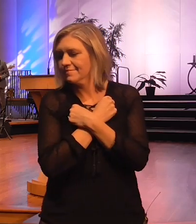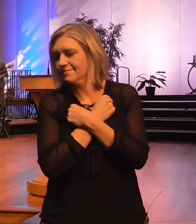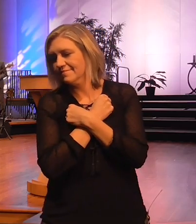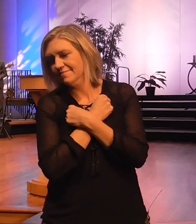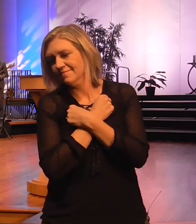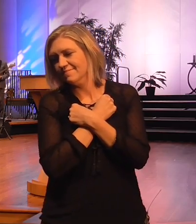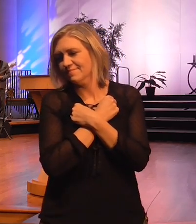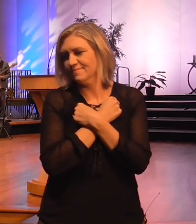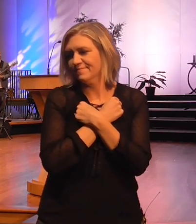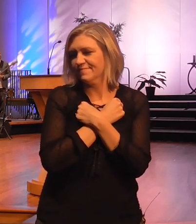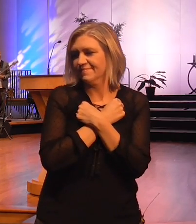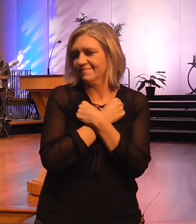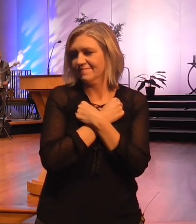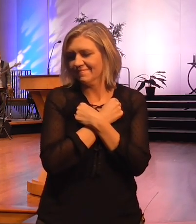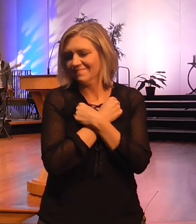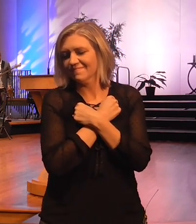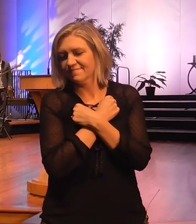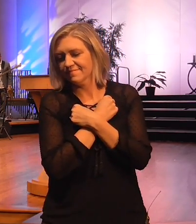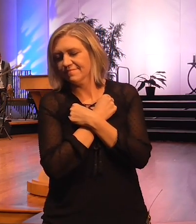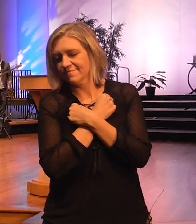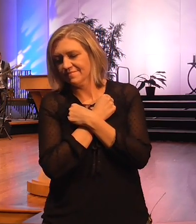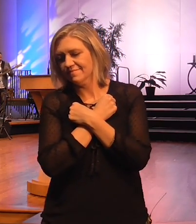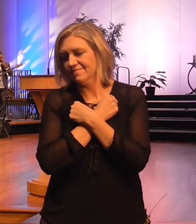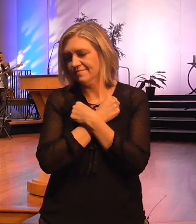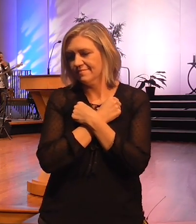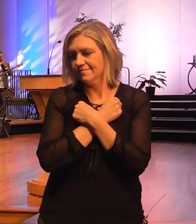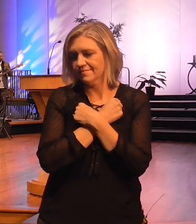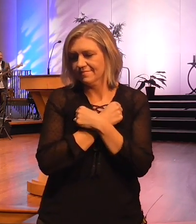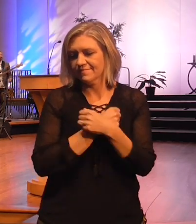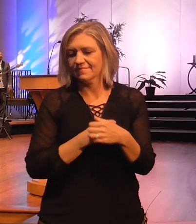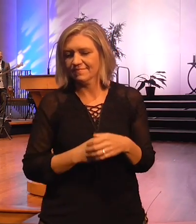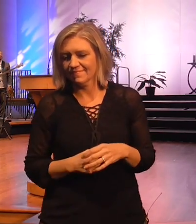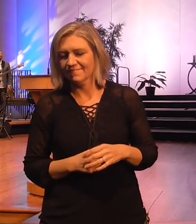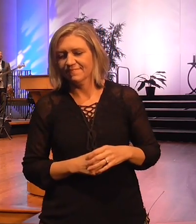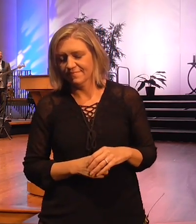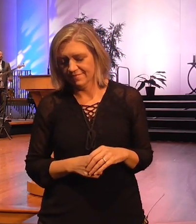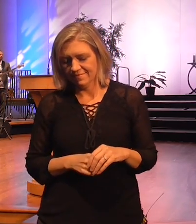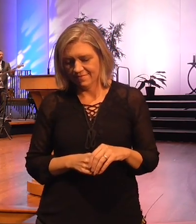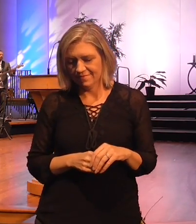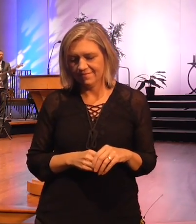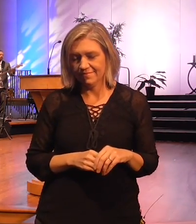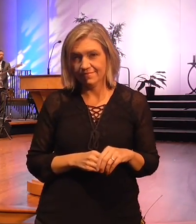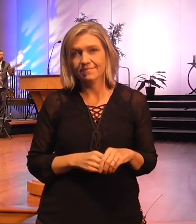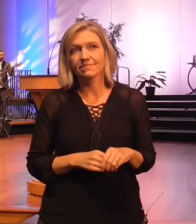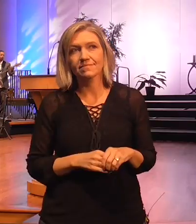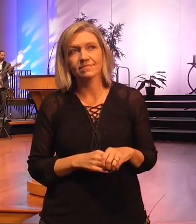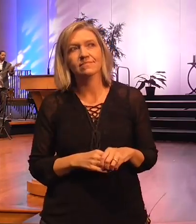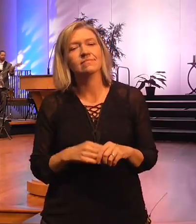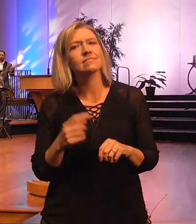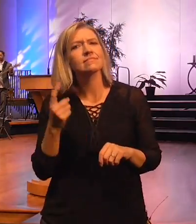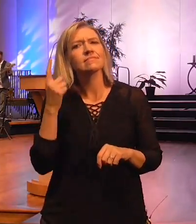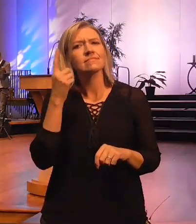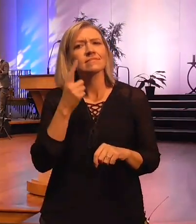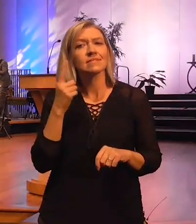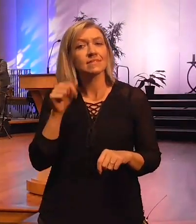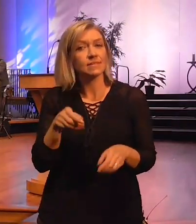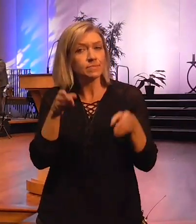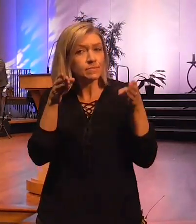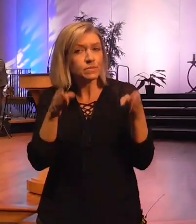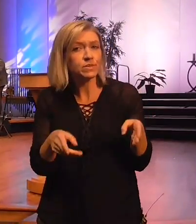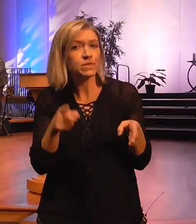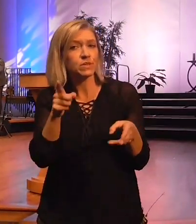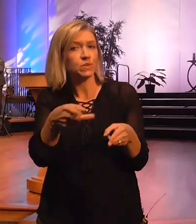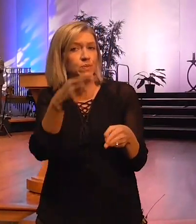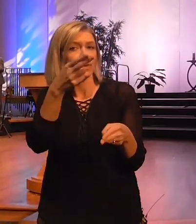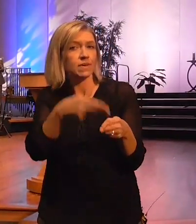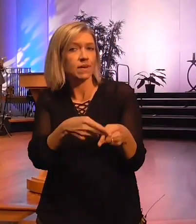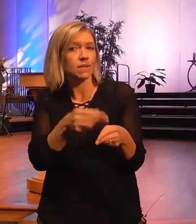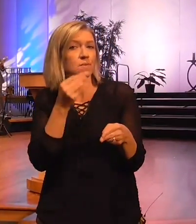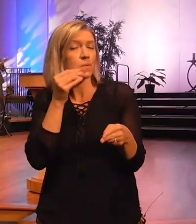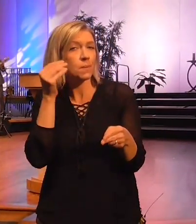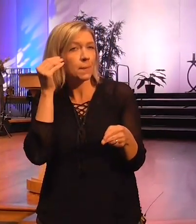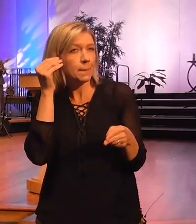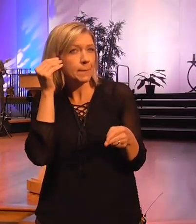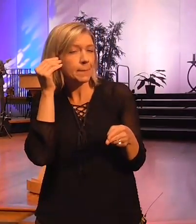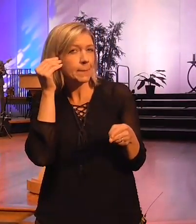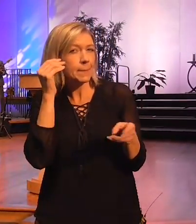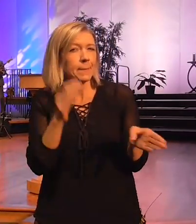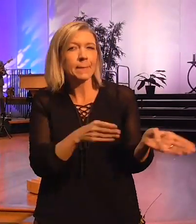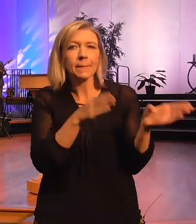amor, es lo que llamas hogar, es lo sagrado